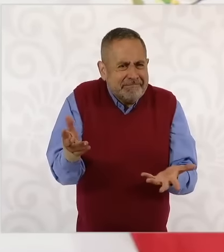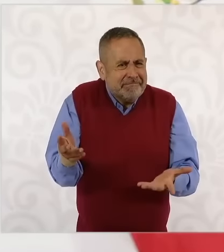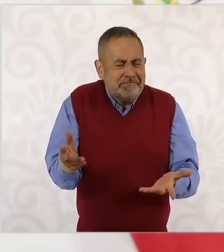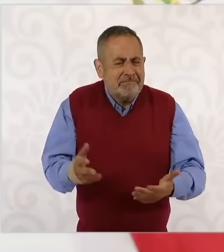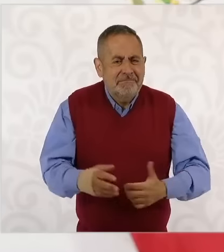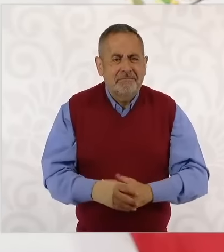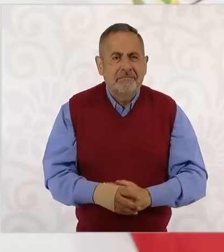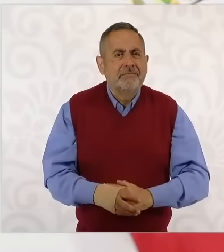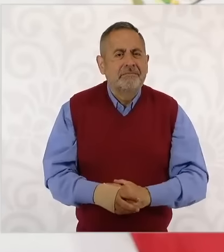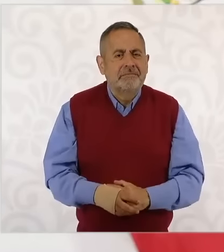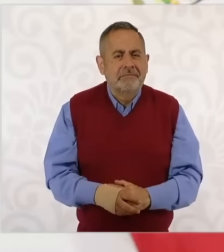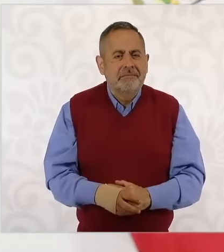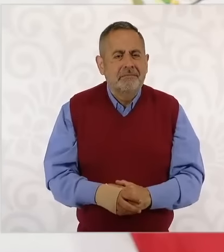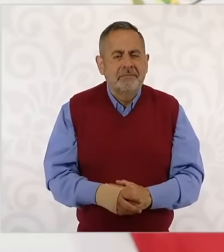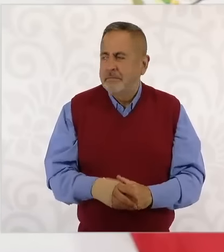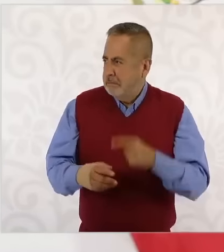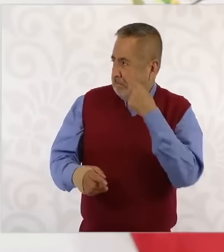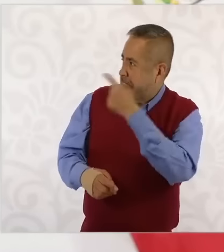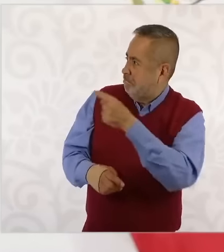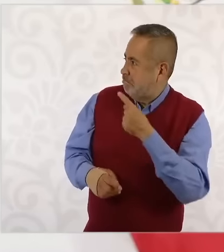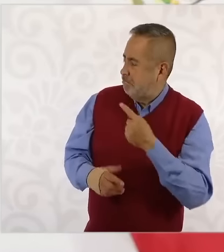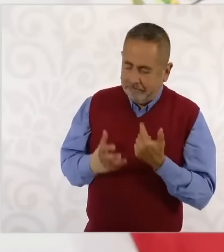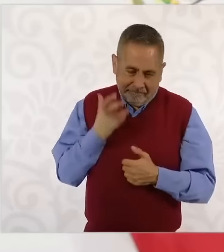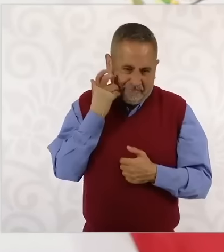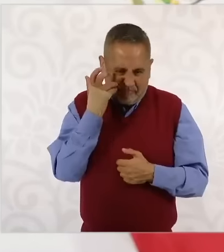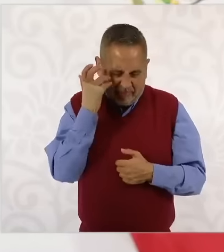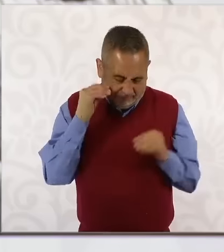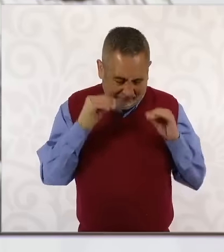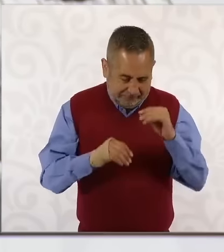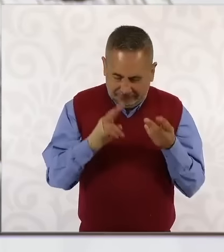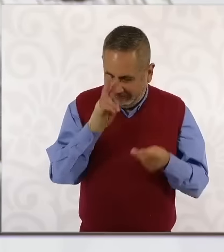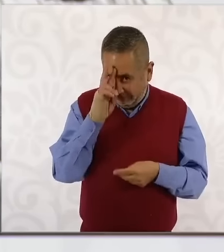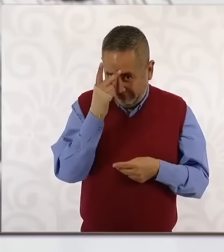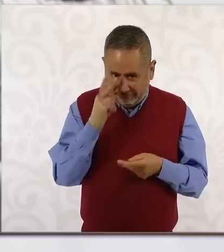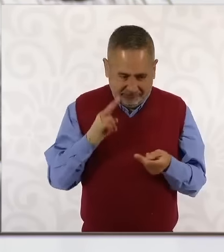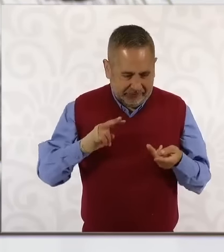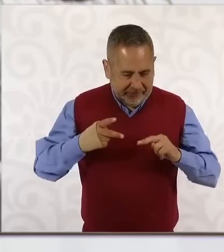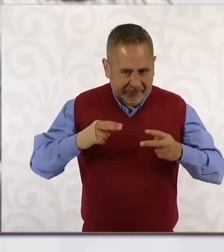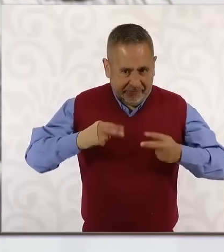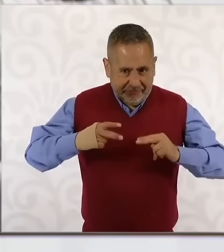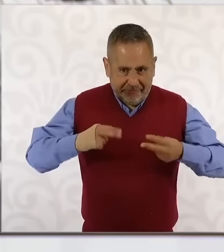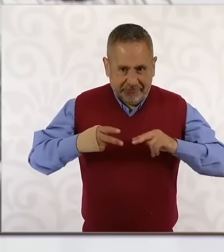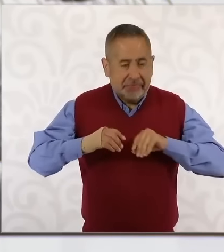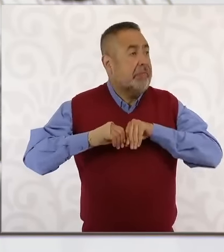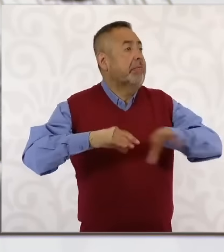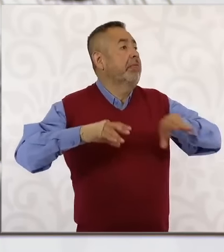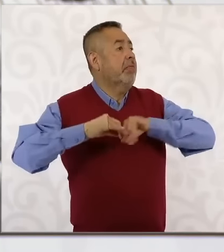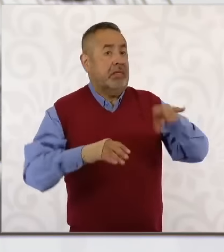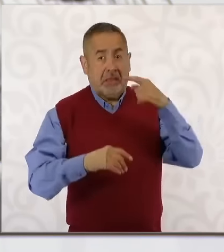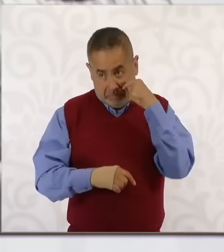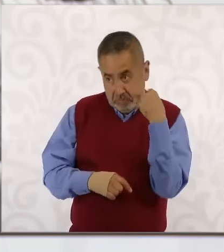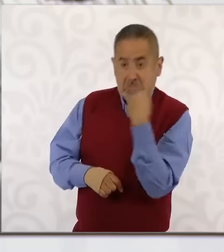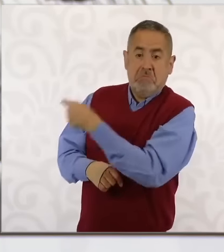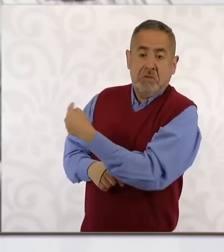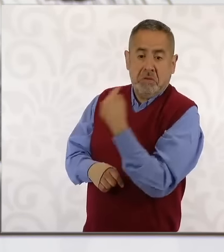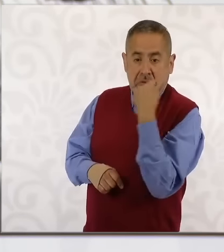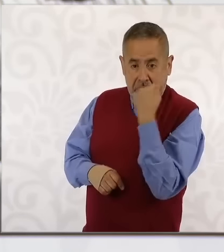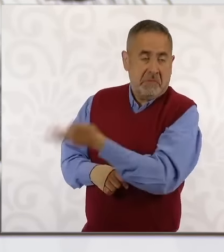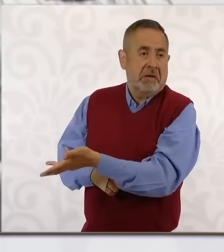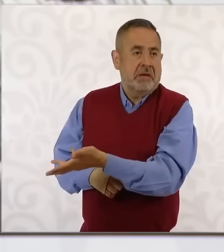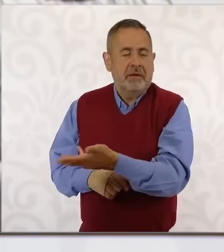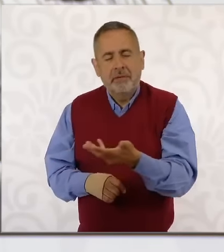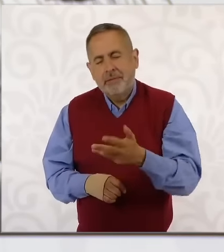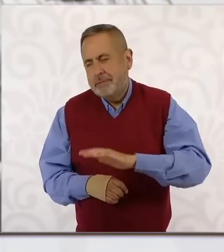o tergiversando la información. Es importante que sepa, por ejemplo, los habitantes de Álamo de